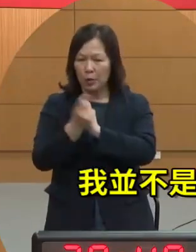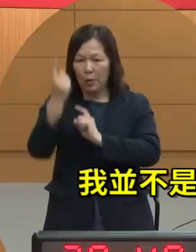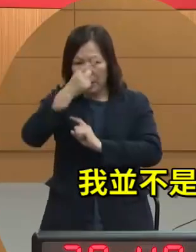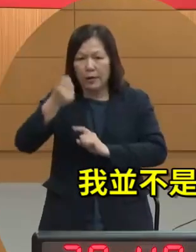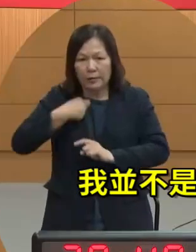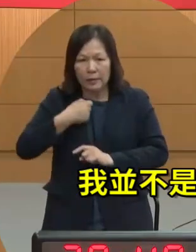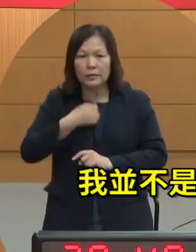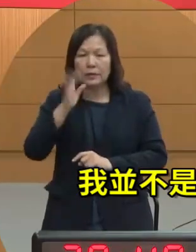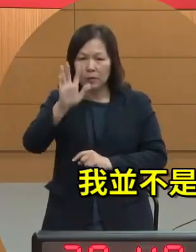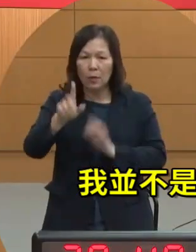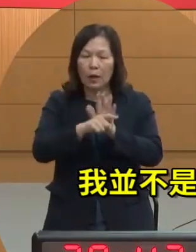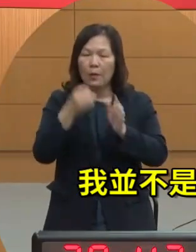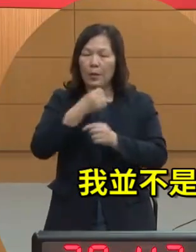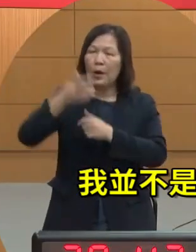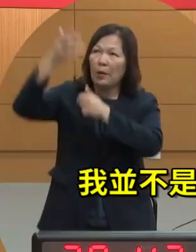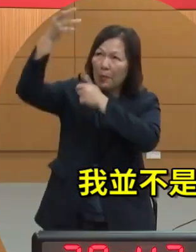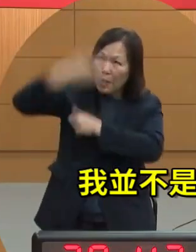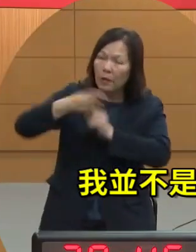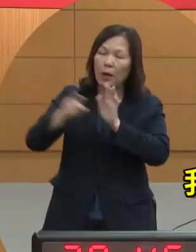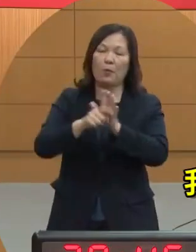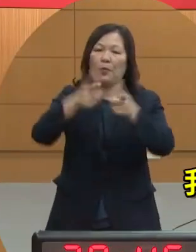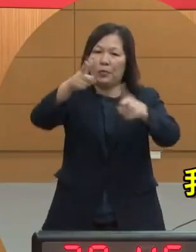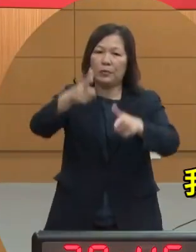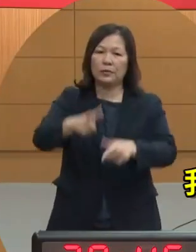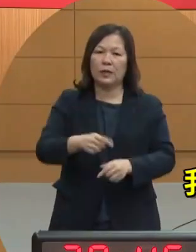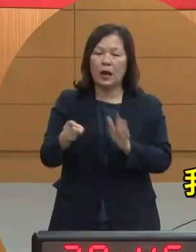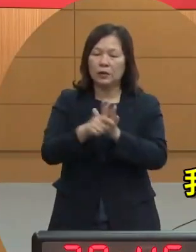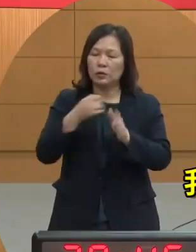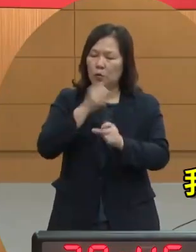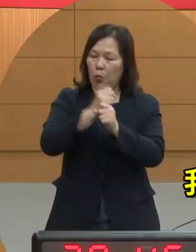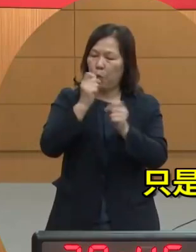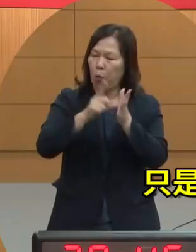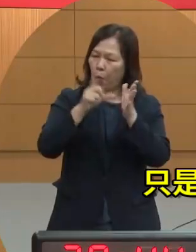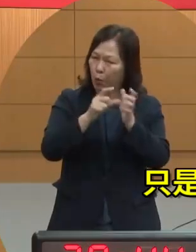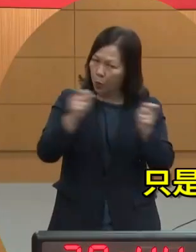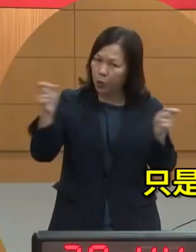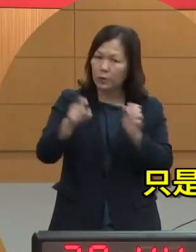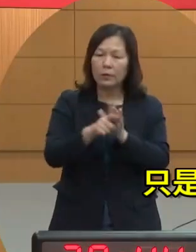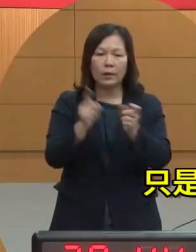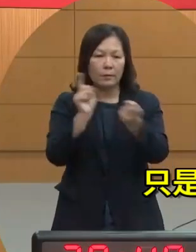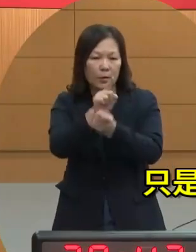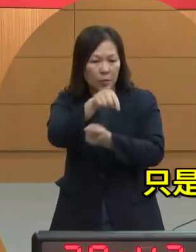我並不是一個天上掉下來的空降部隊 我作事已經作了很久 只是你們不知道那個人是我